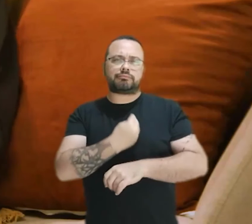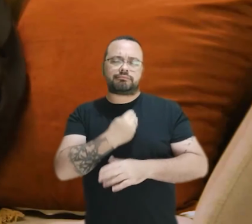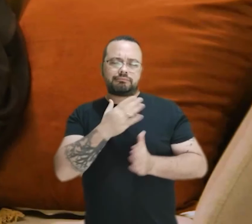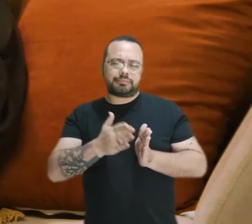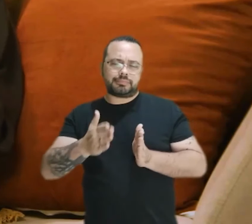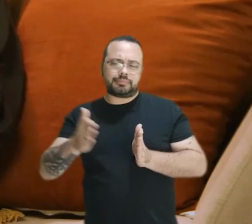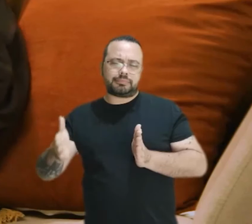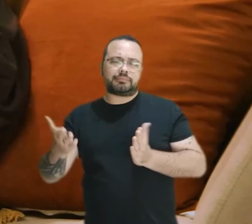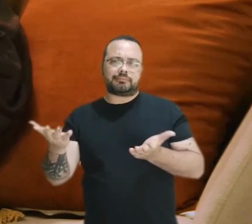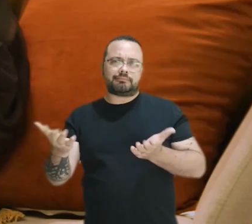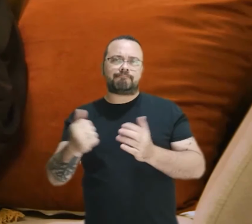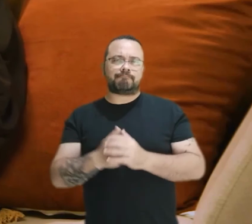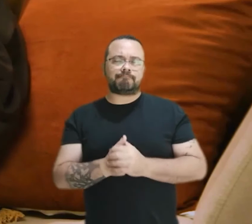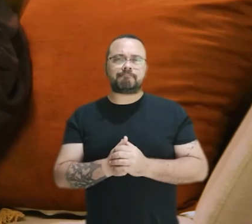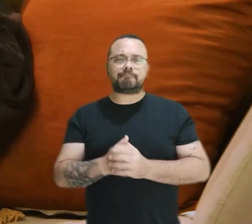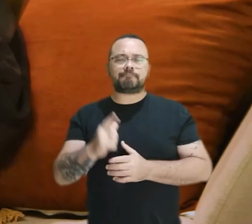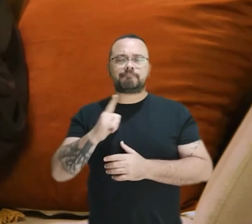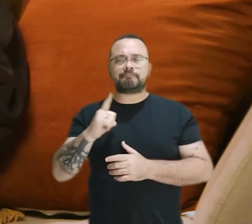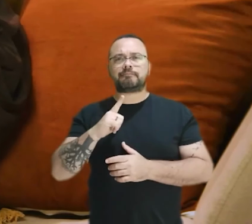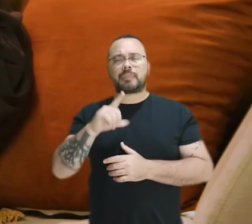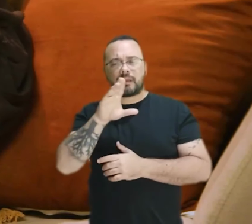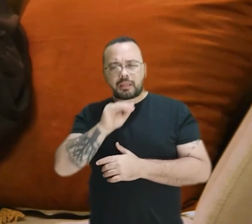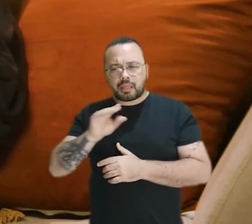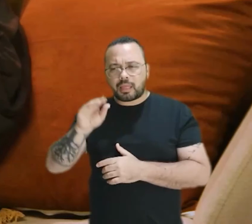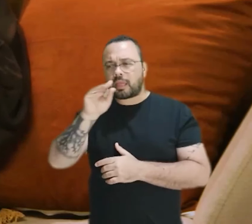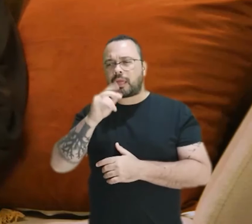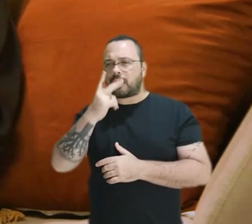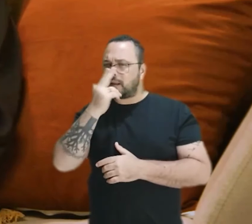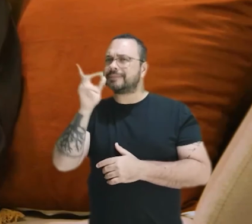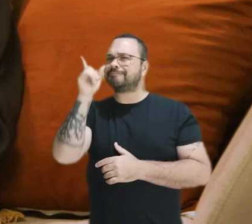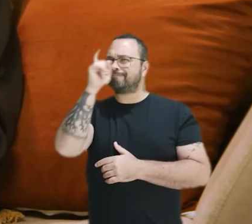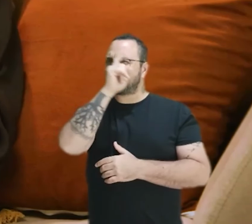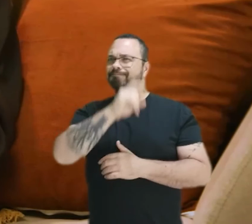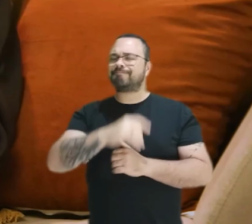a fala se tornava um pouco custosa, sabe? Pra mim.